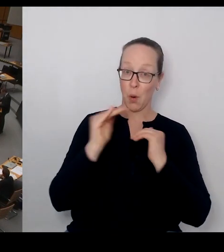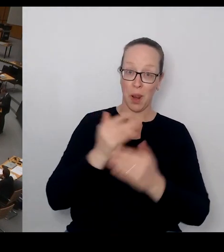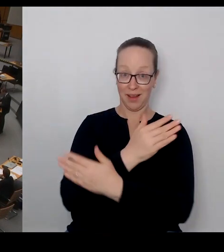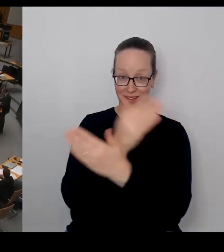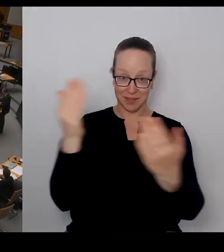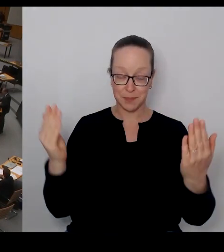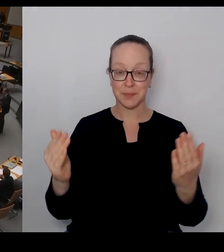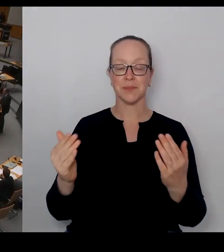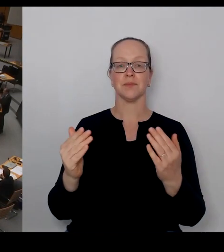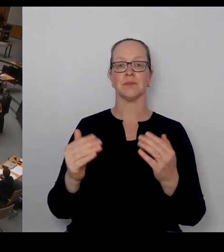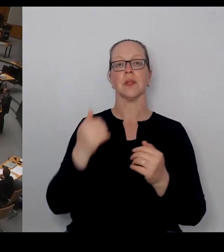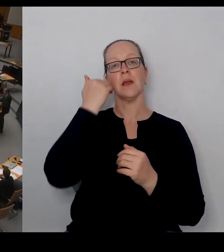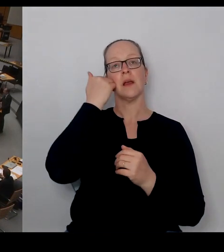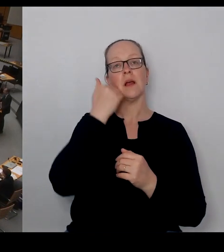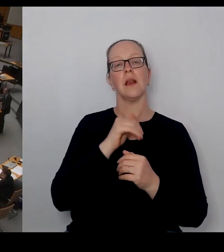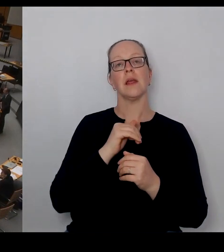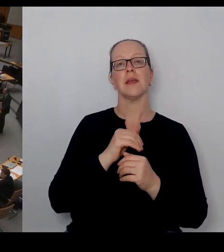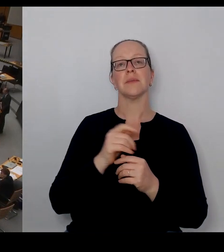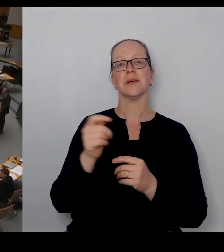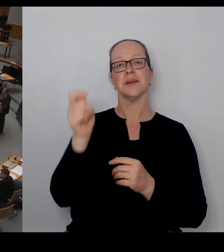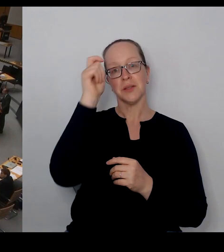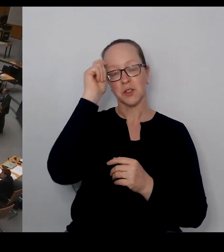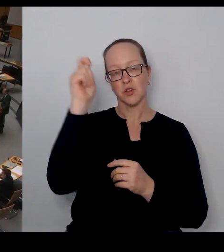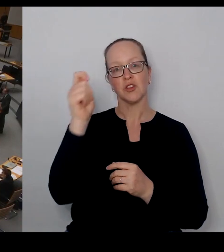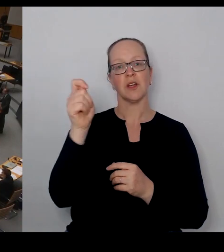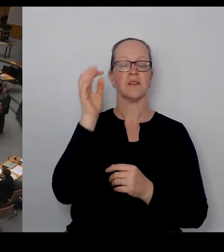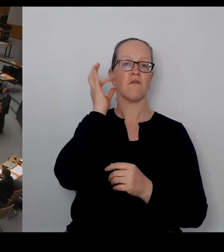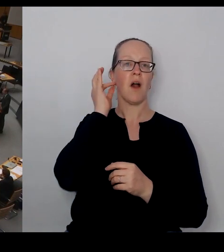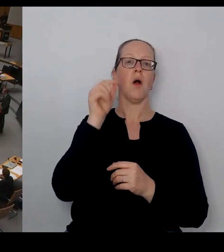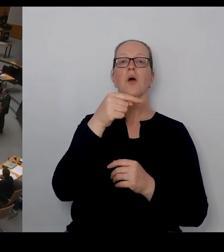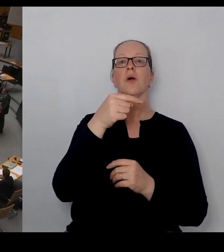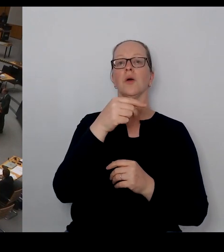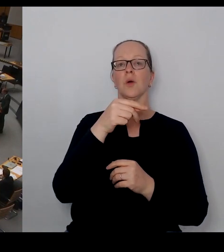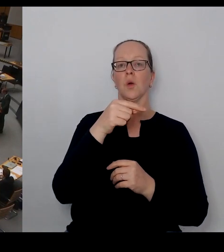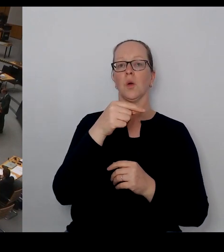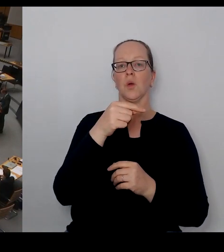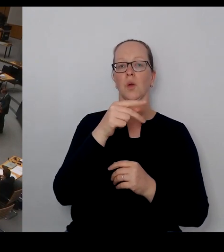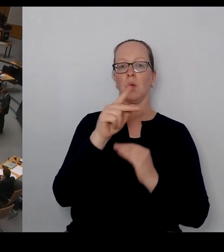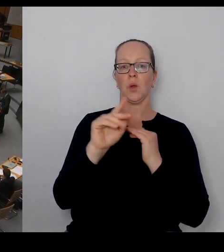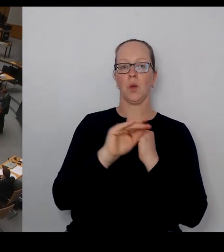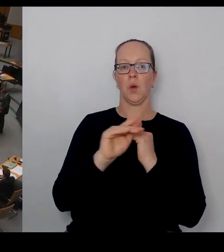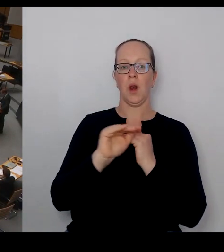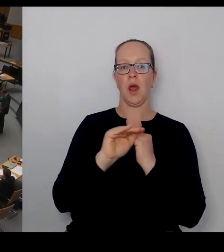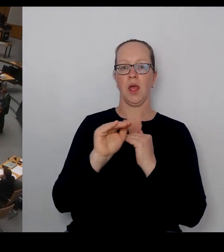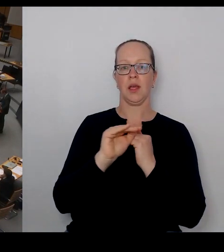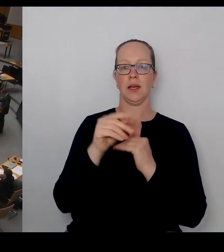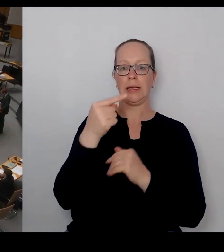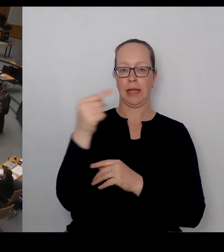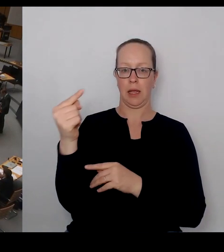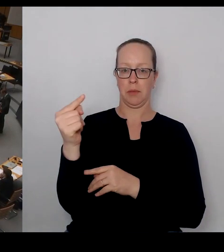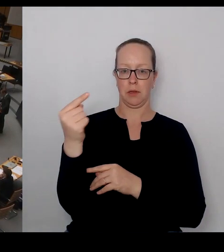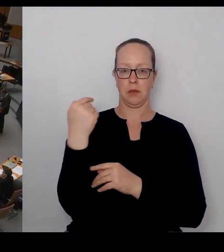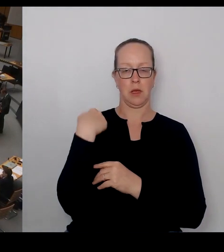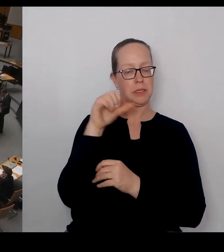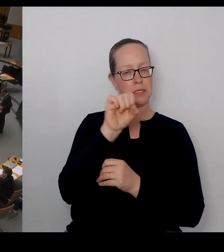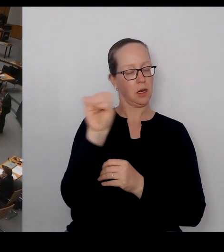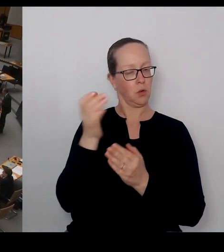ganze Zeit im Raum. Wir haben uns gerade über Ihre Ausführungen hier im Raum unterhalten. Also insofern haben Sie das nur nicht sehen können.